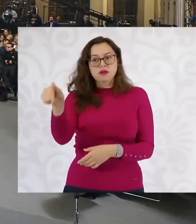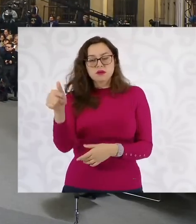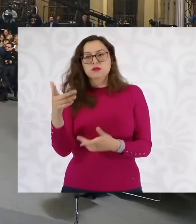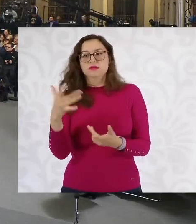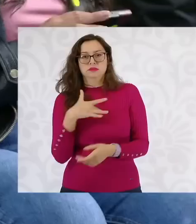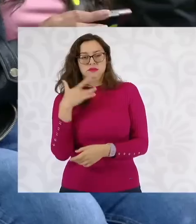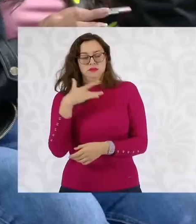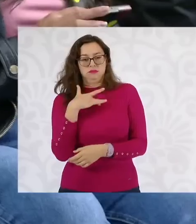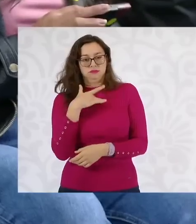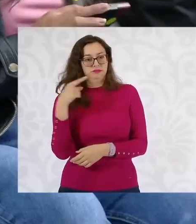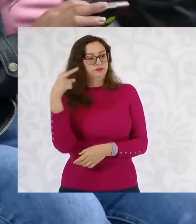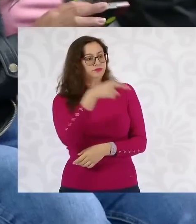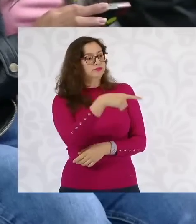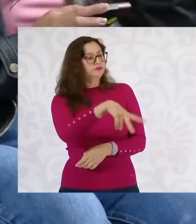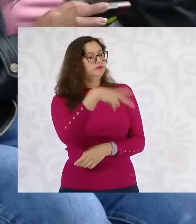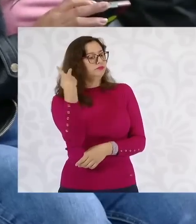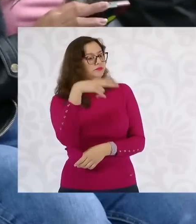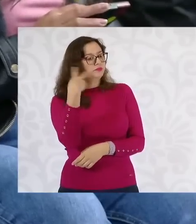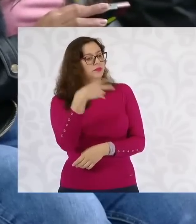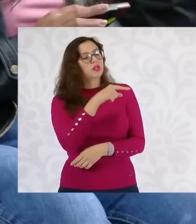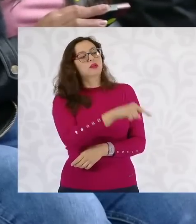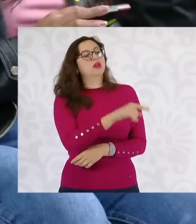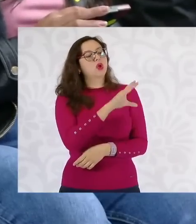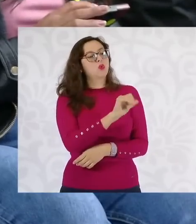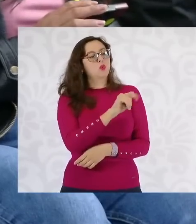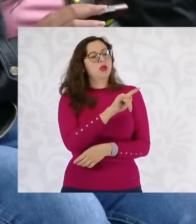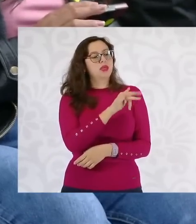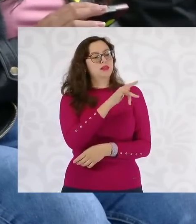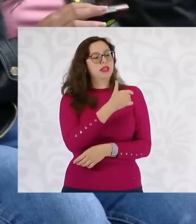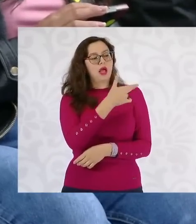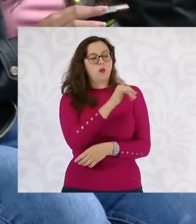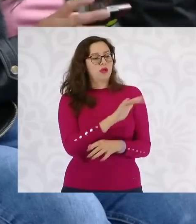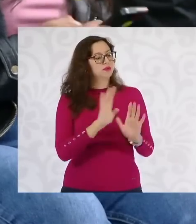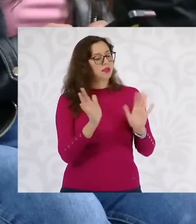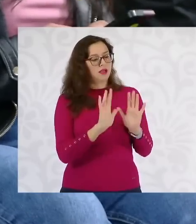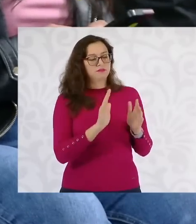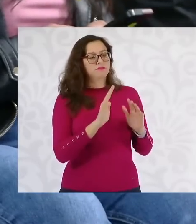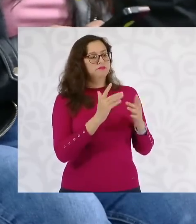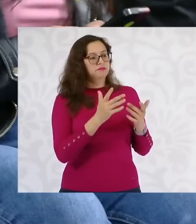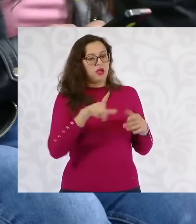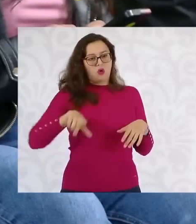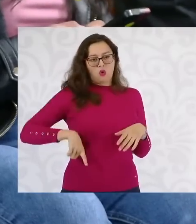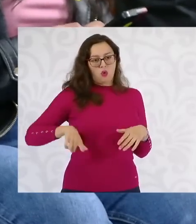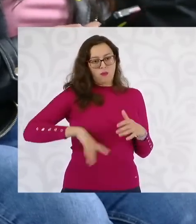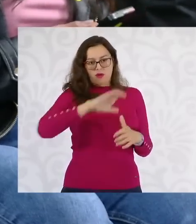que rutilio ahora exgobernador ocupará un lugar dentro de su equipo de trabajo saber si ya nos